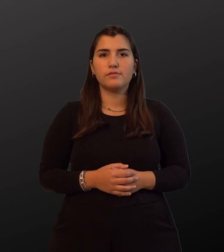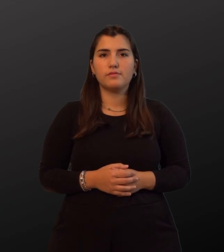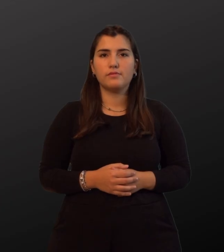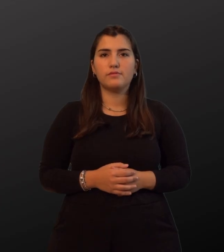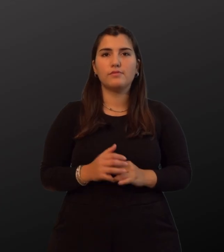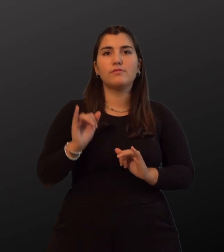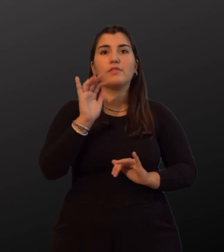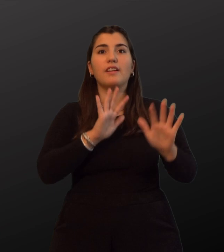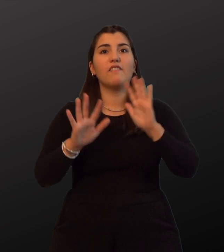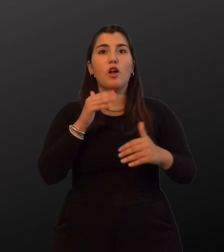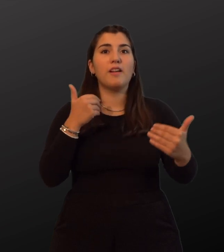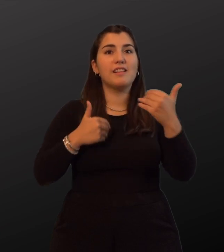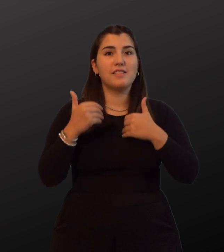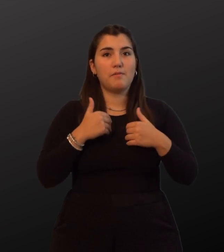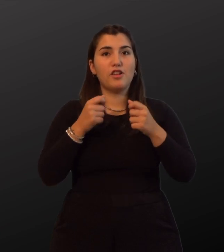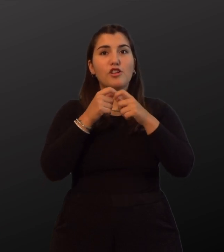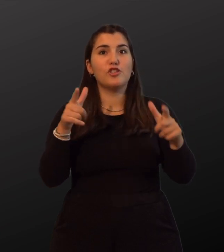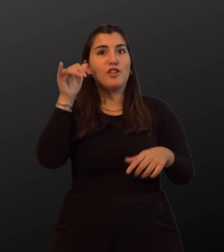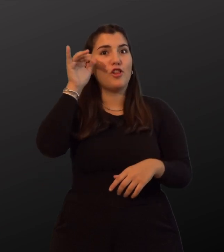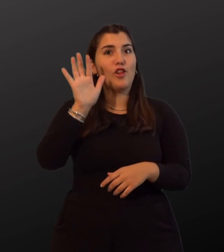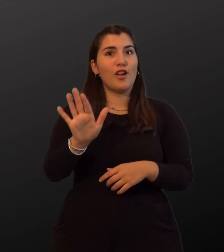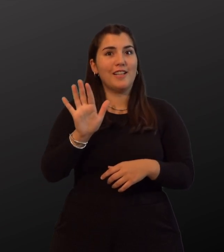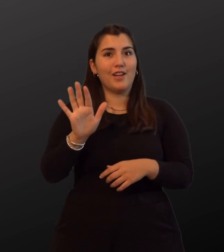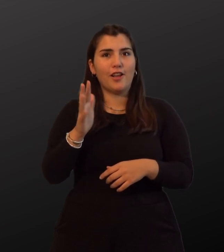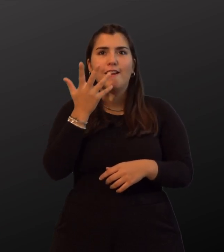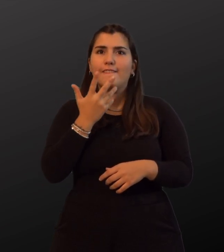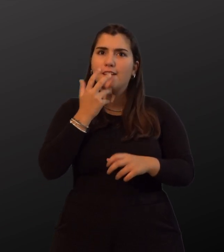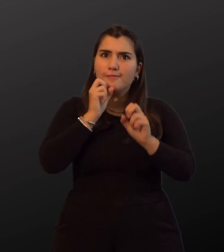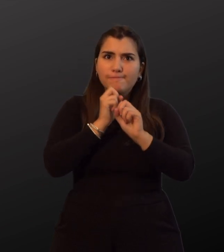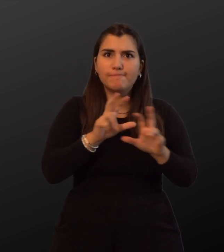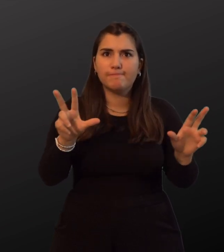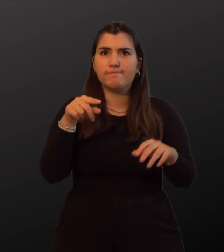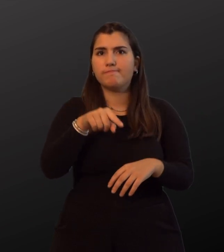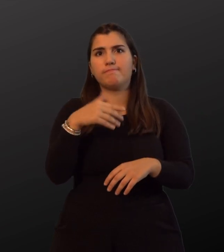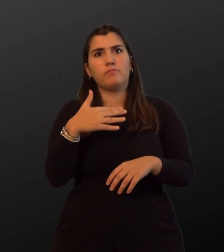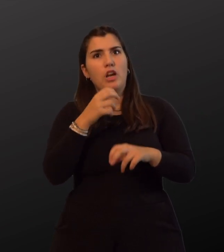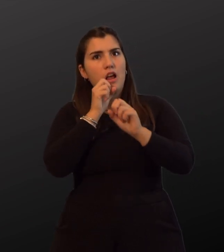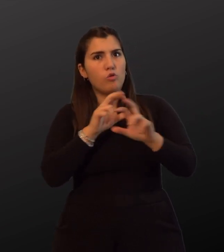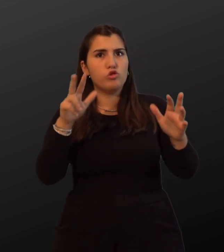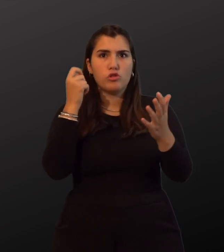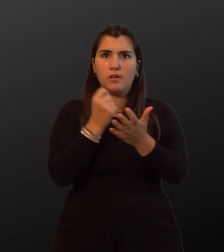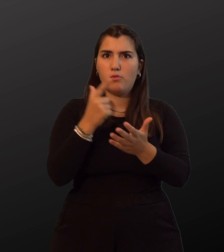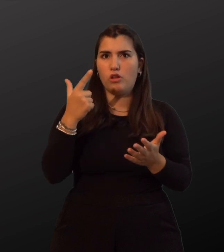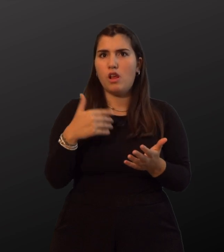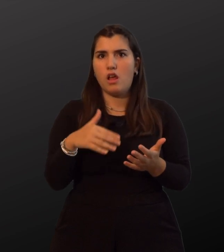informadisabilità della Città di Torino fa un annuncio importantissimo.